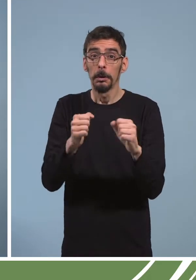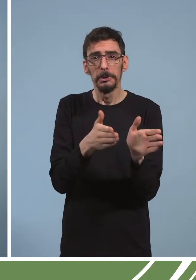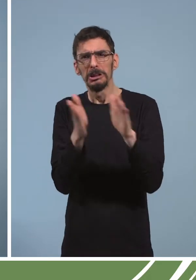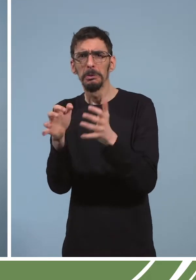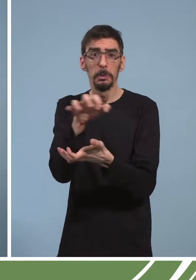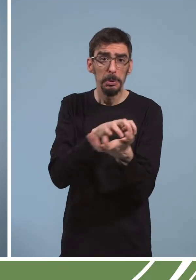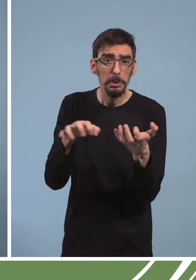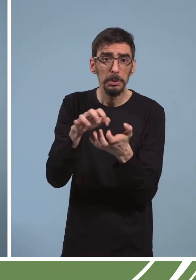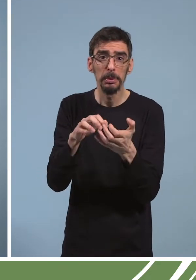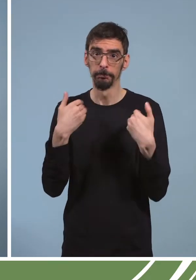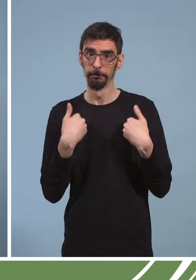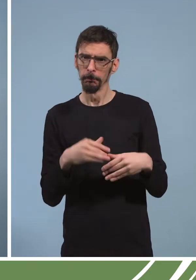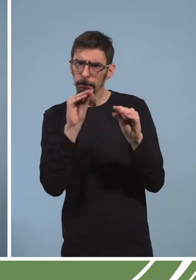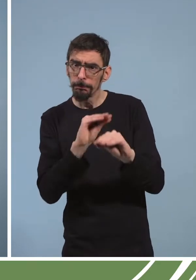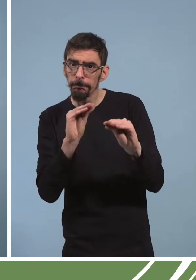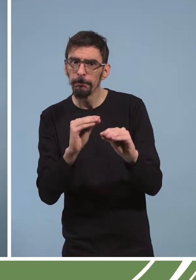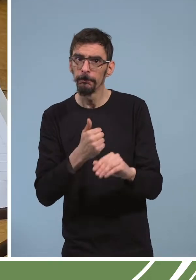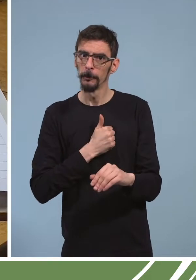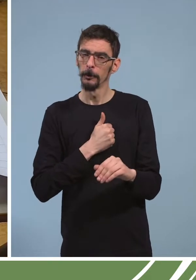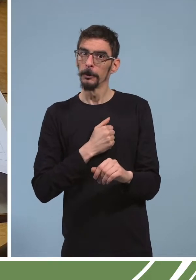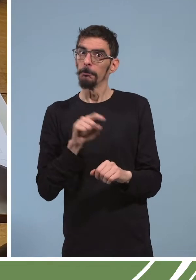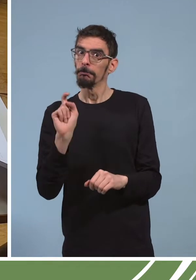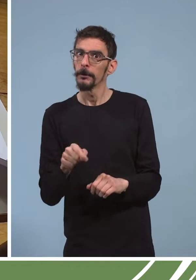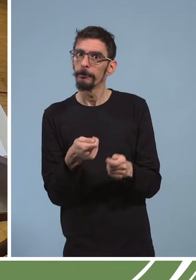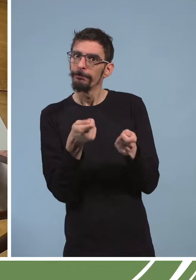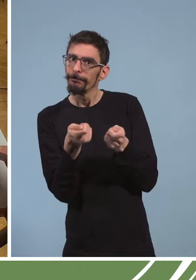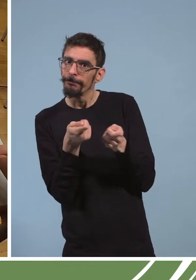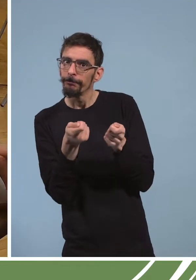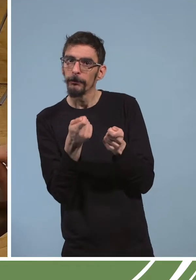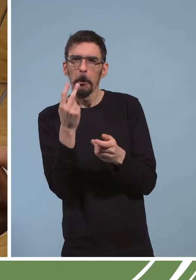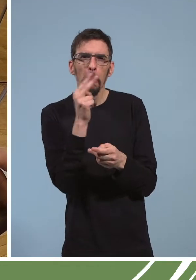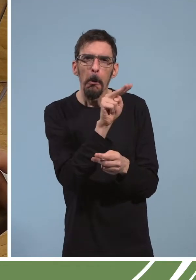Deine Rolle als Trainer:in ist es, dafür zu sorgen, dass sich die Teilnehmenden an die Regeln halten.